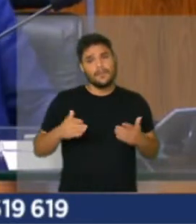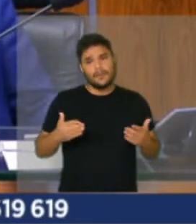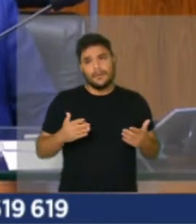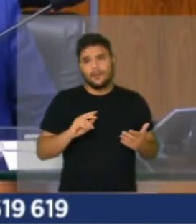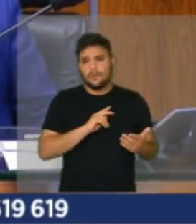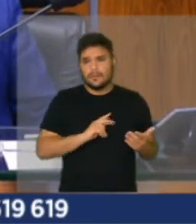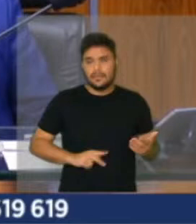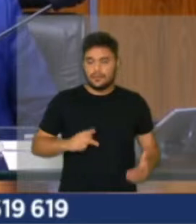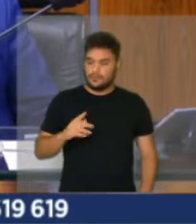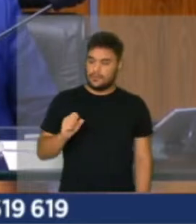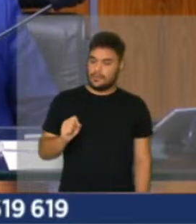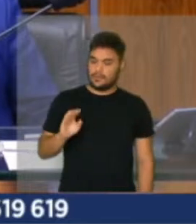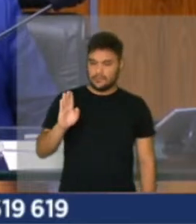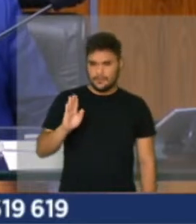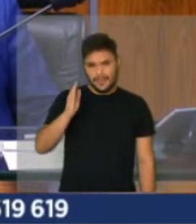PAUTA PARA ENTRAR NUM ACORDO COM A RELATORA E COM ESSA